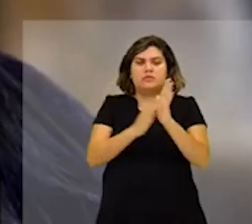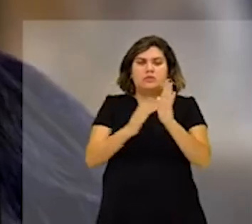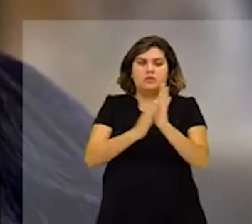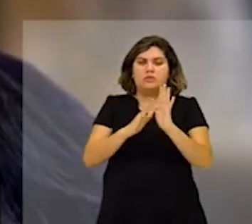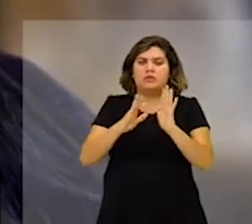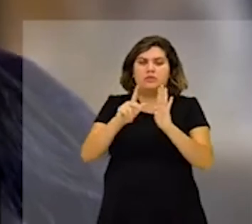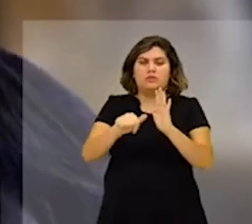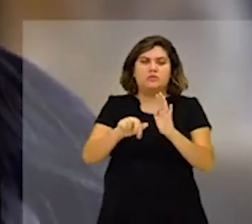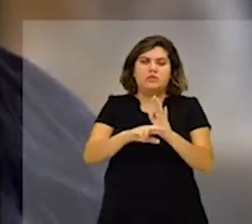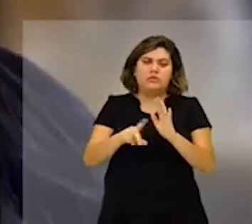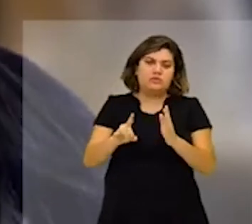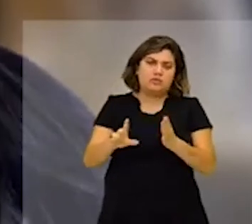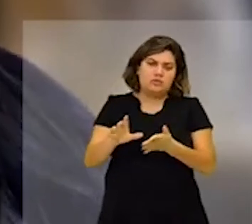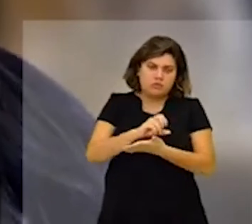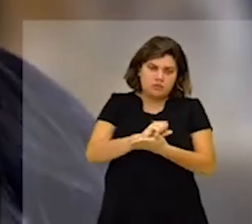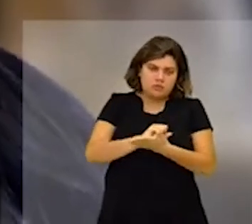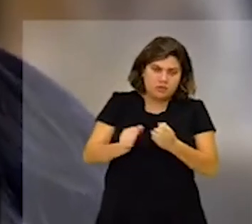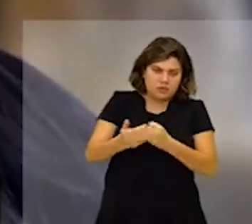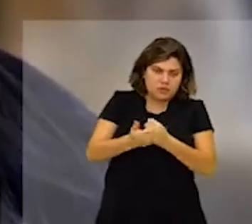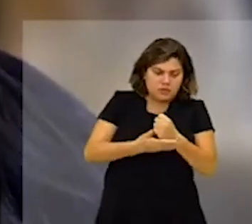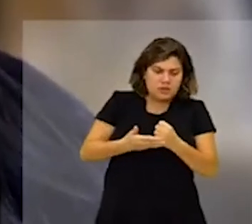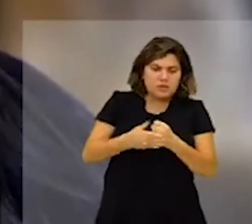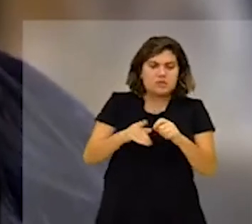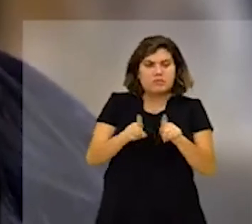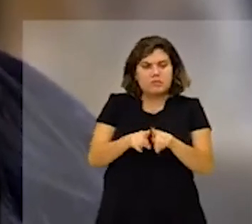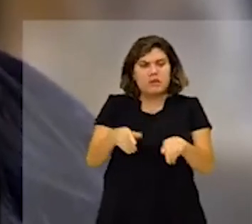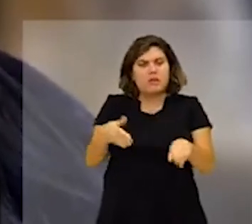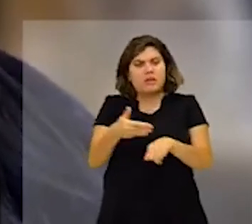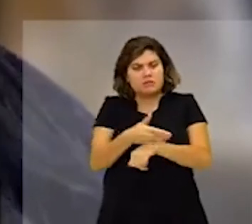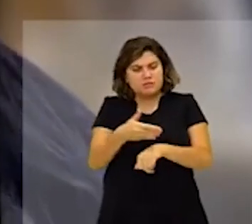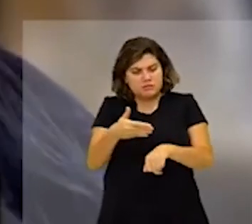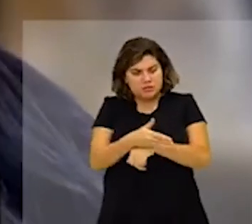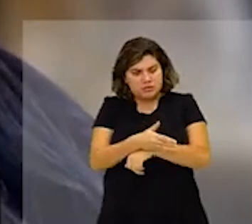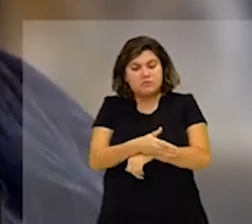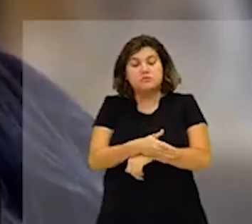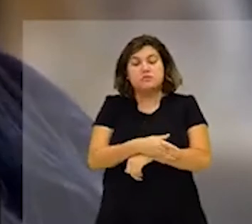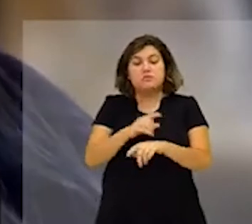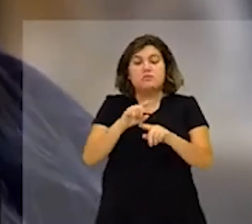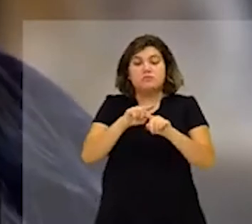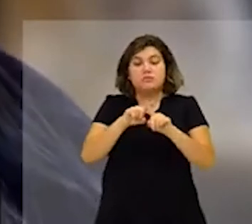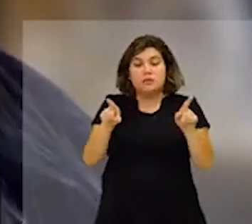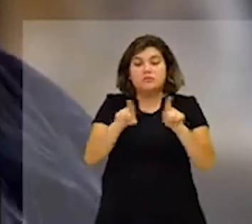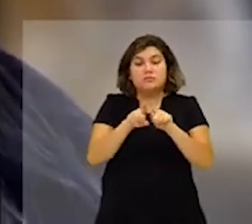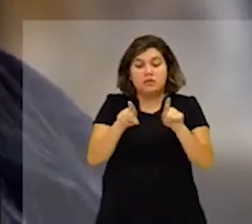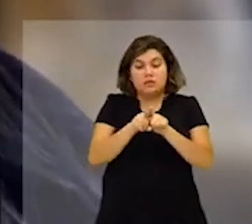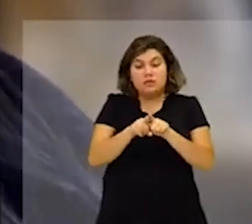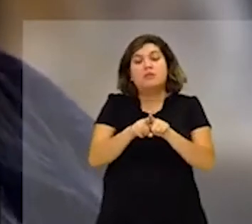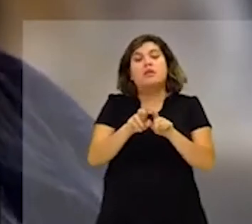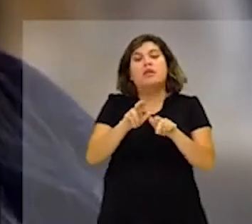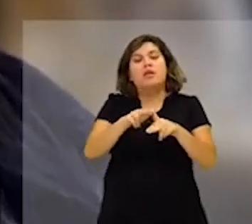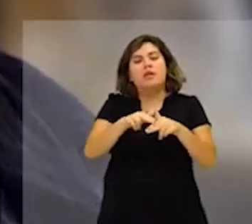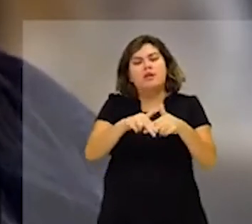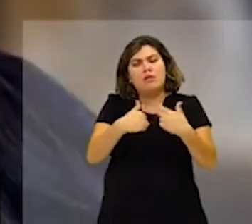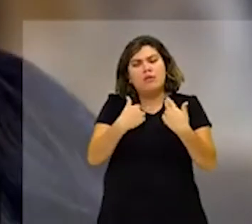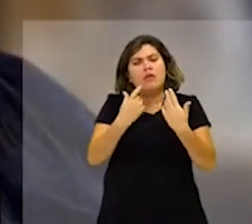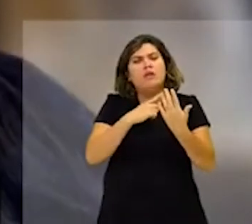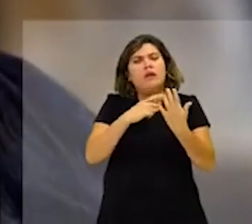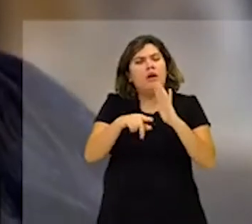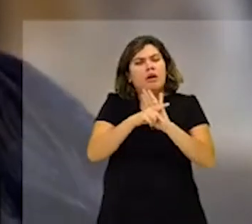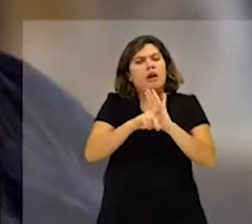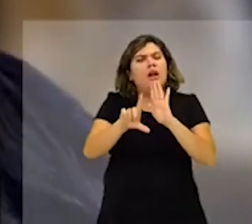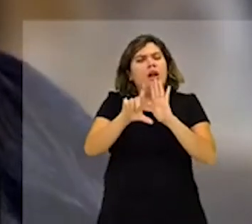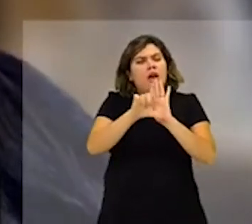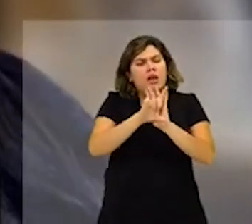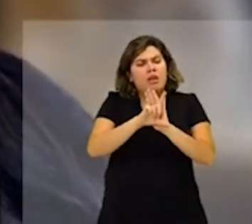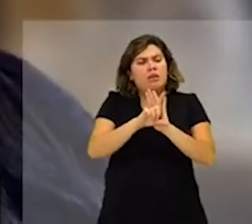base de dados e pela e pela E ela como o purpurado própria legislação que que as candidaturas em que